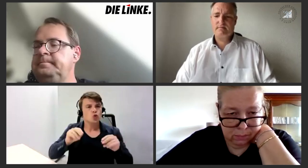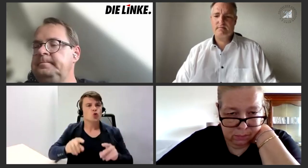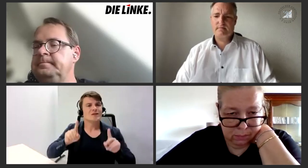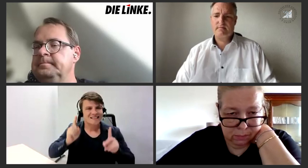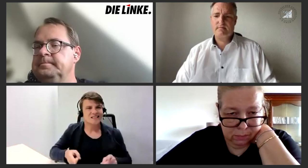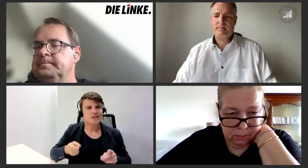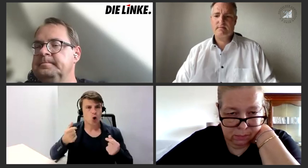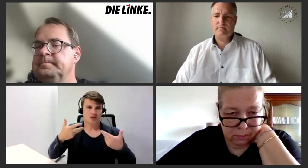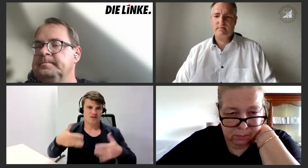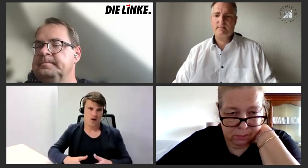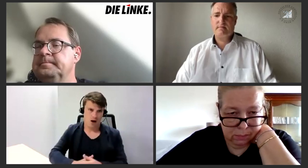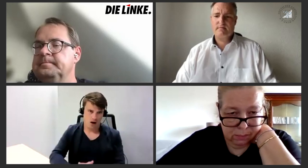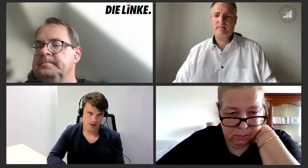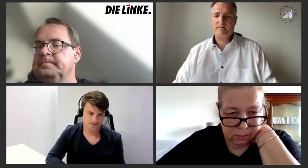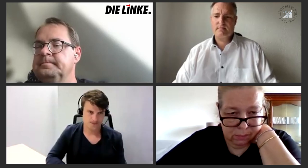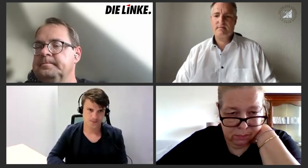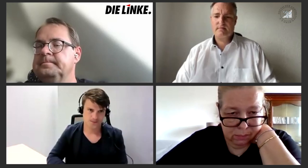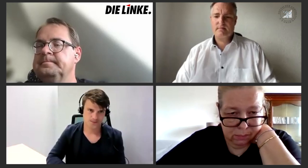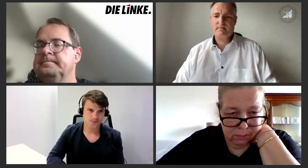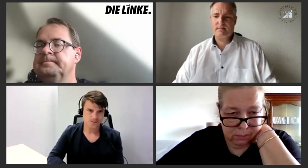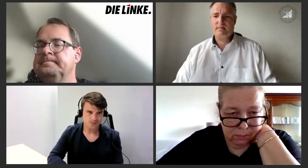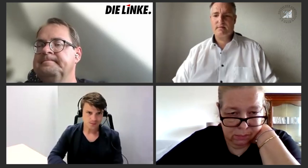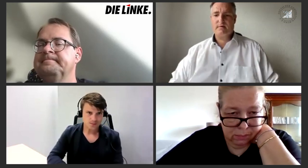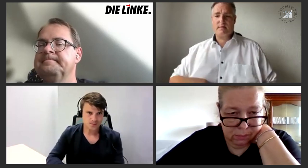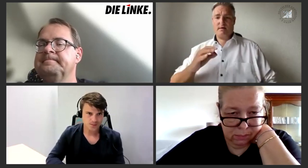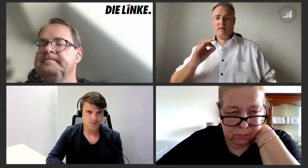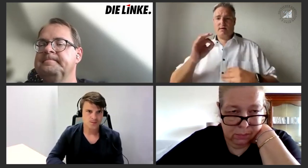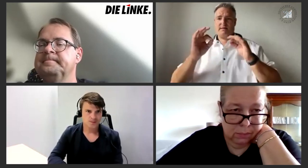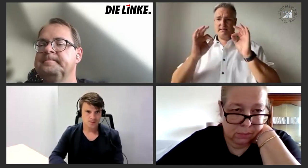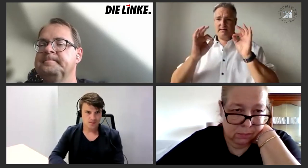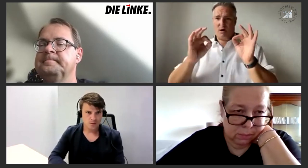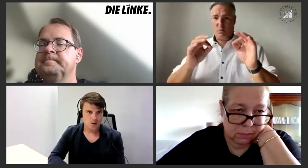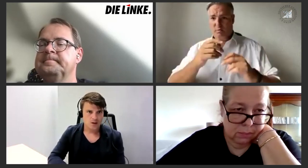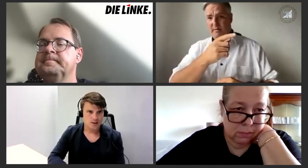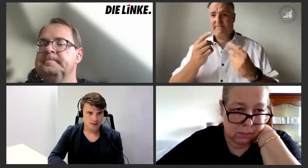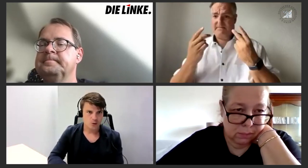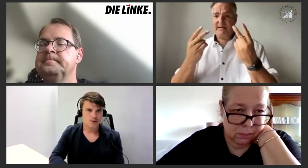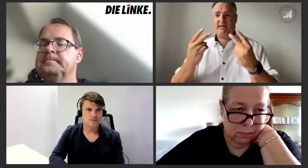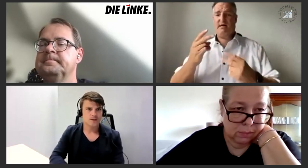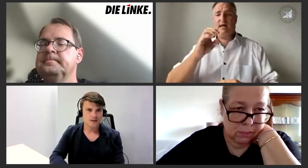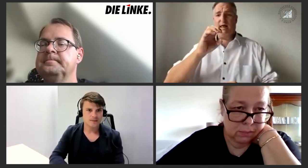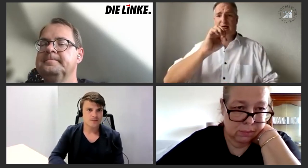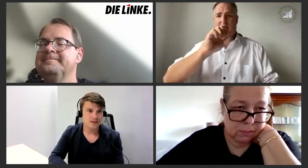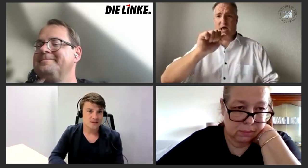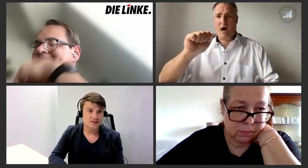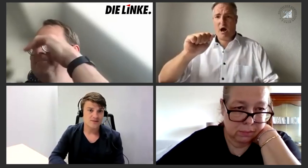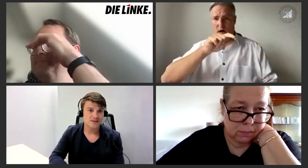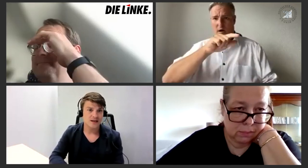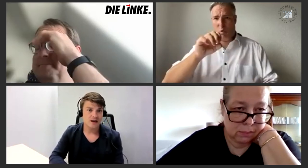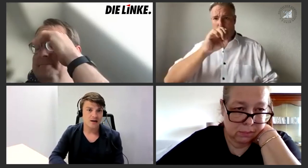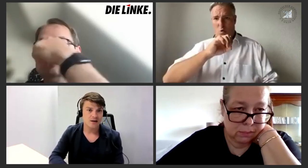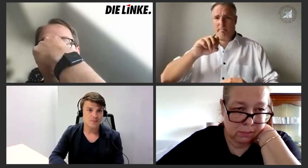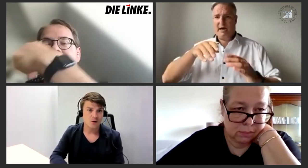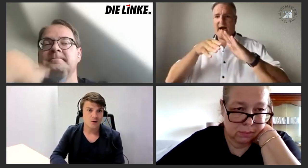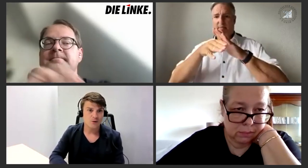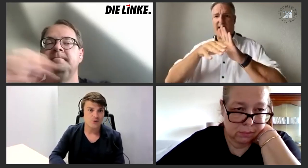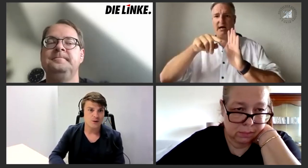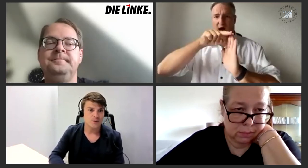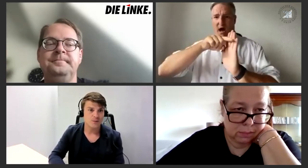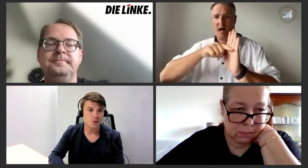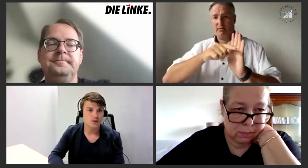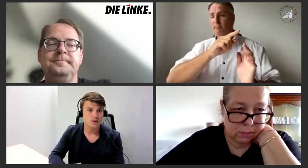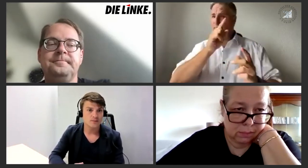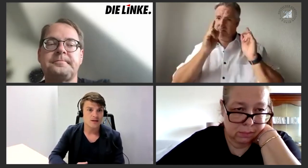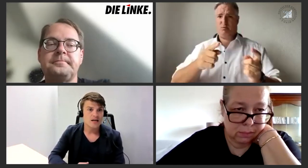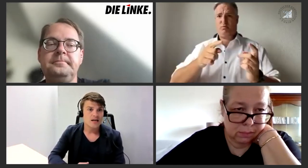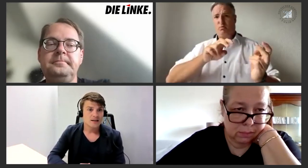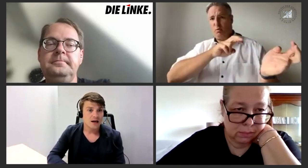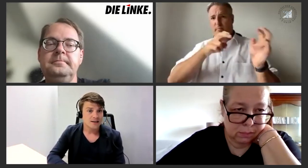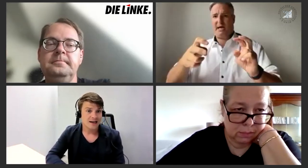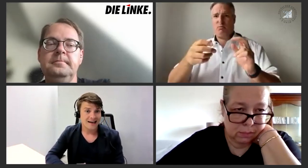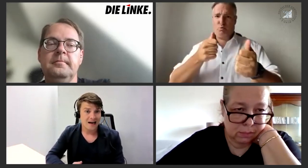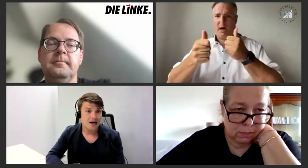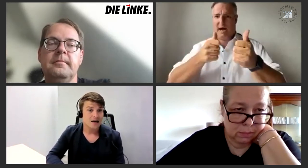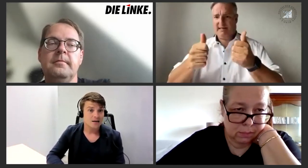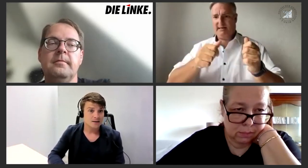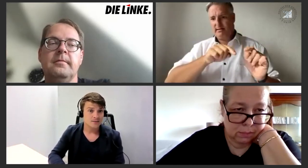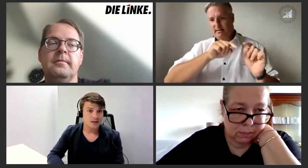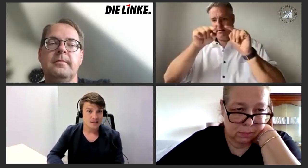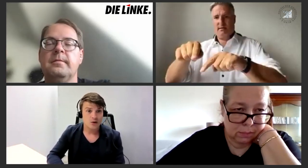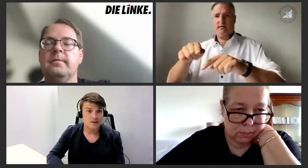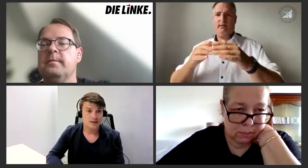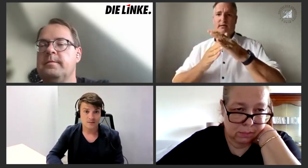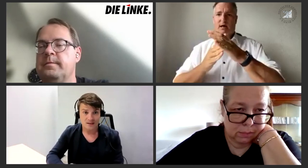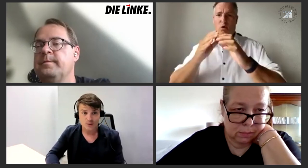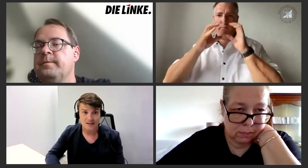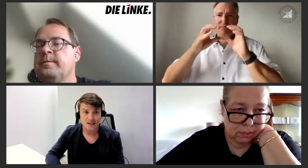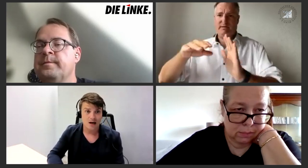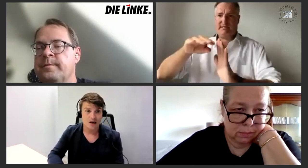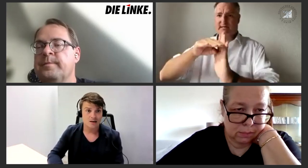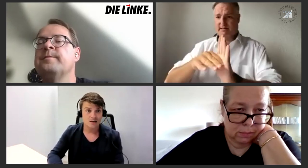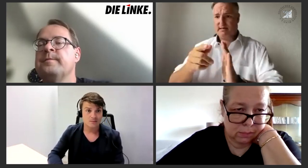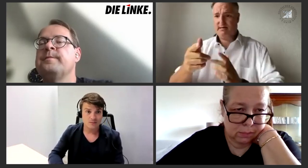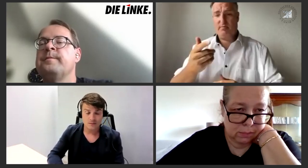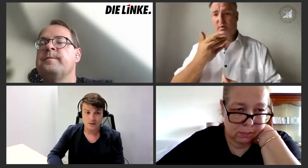Sehr gut, das ist ein wichtiger Punkt. Der EAA hat auch gesagt, das muss ganz